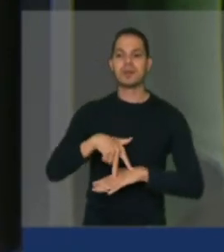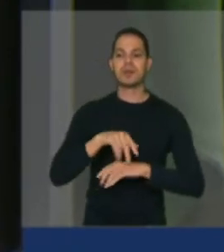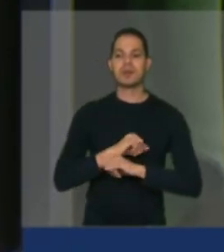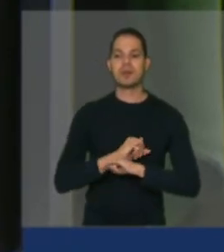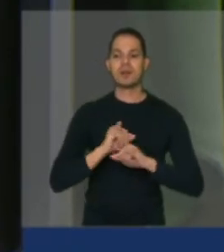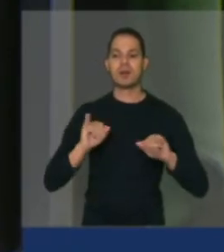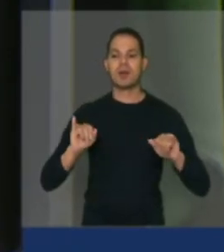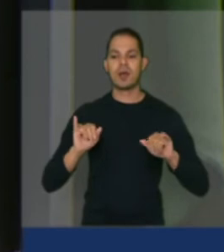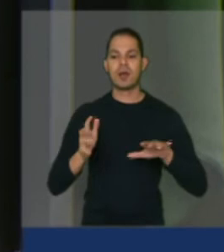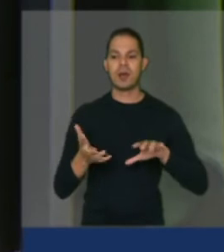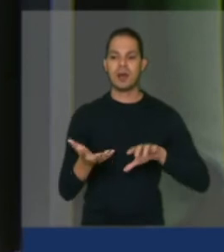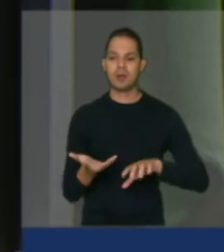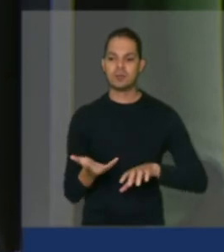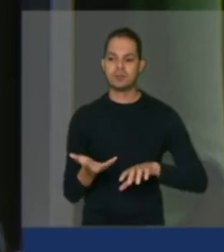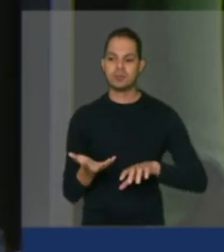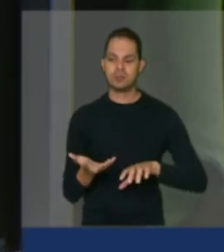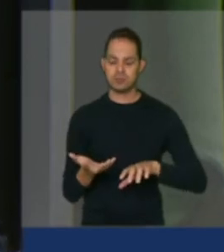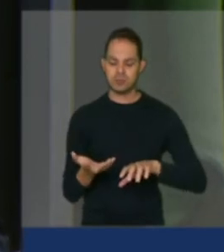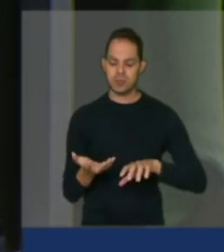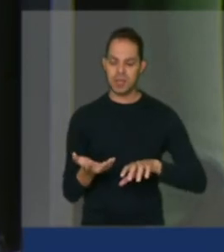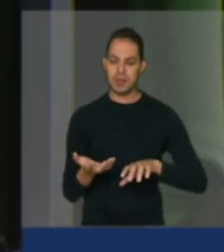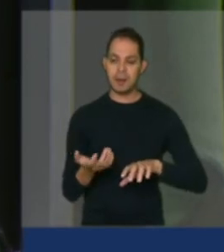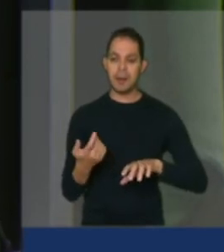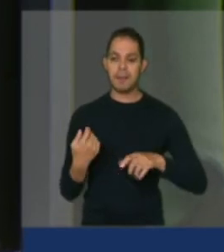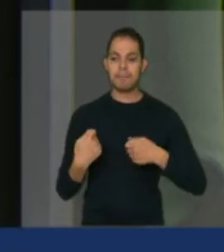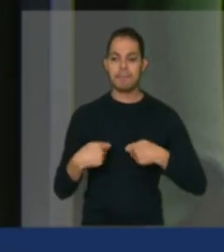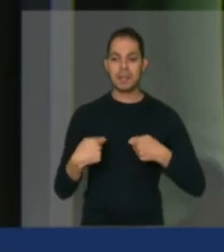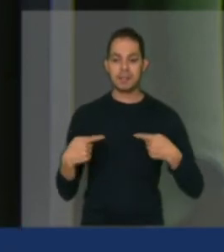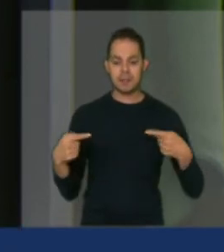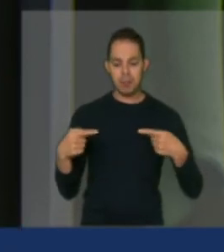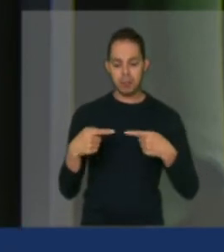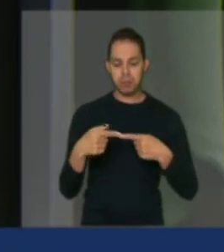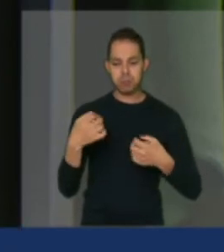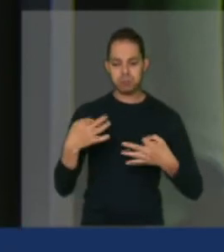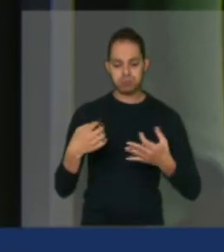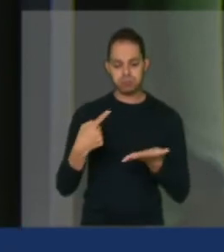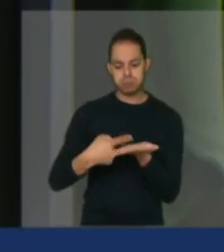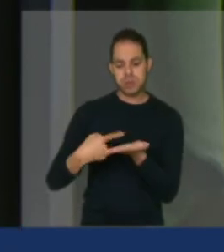CONGRESSO TEM QUE SE ALINHAR NA DEFESA DA DEMOCRACIA JUNTO